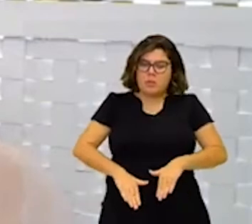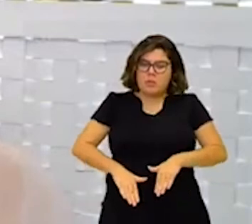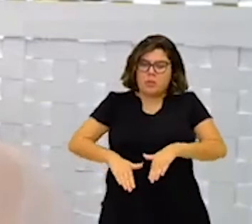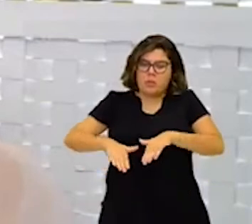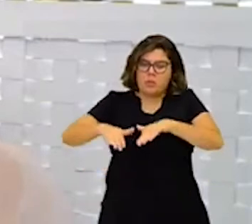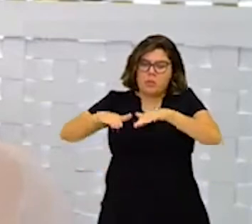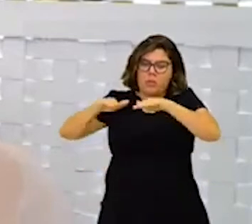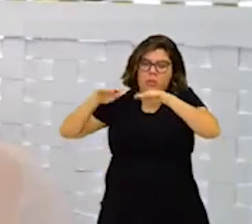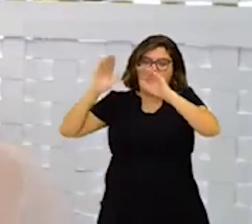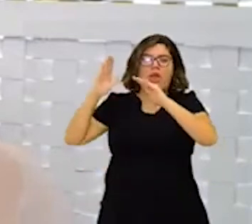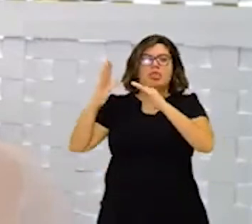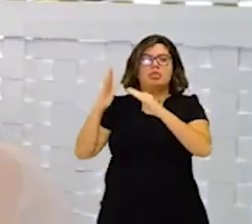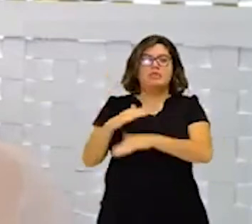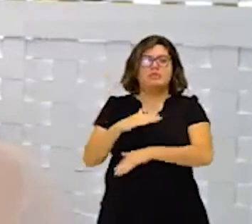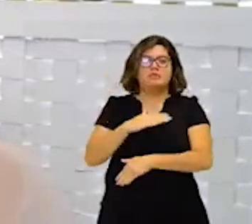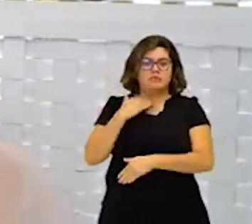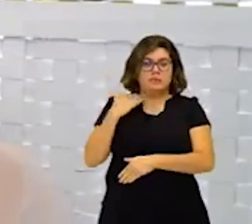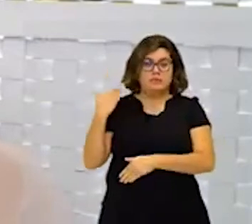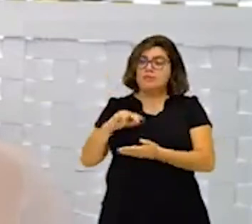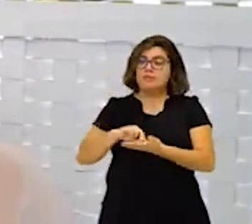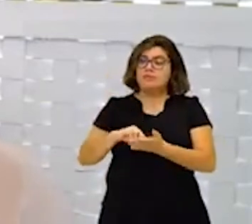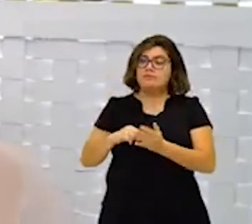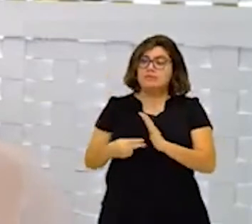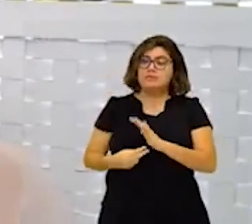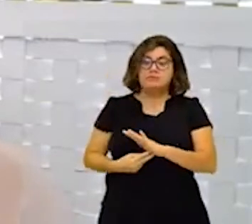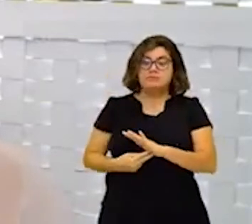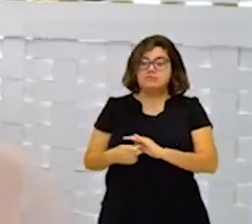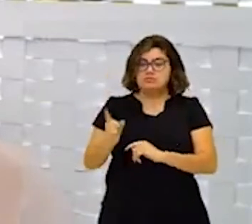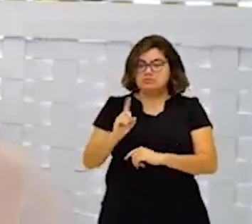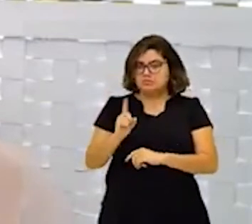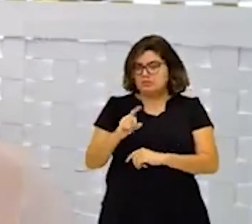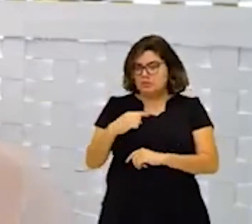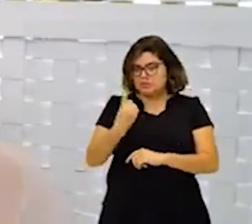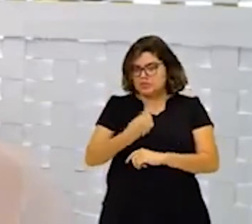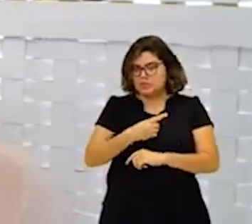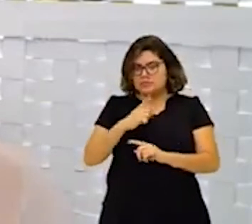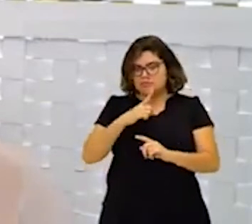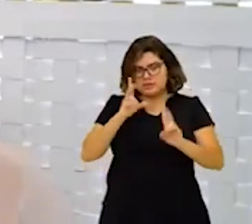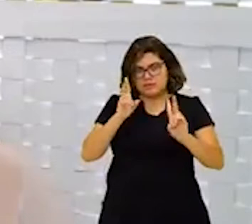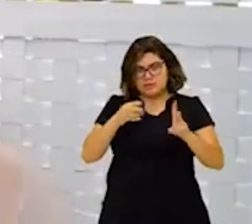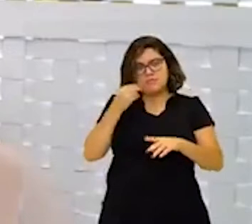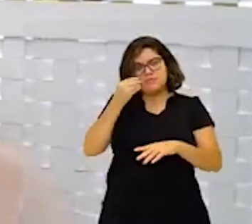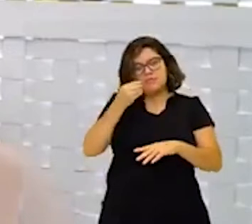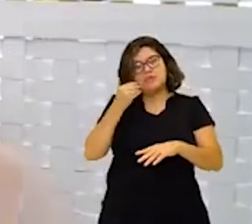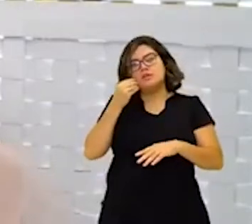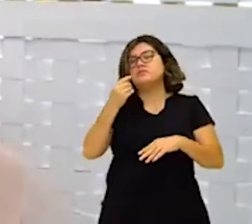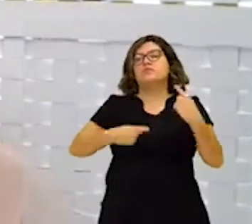da vida mas isso não quer dizer que a crença mais campanhas políticas e nós partidos políticos mas